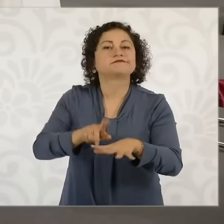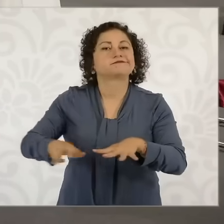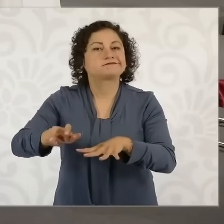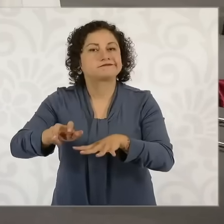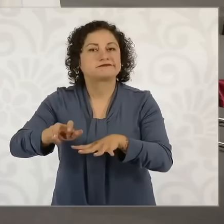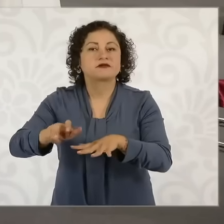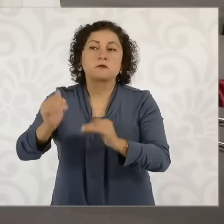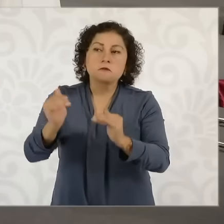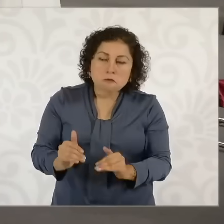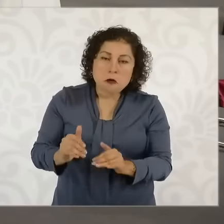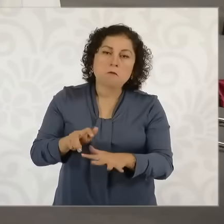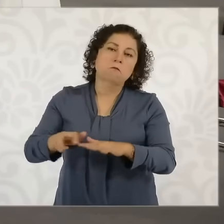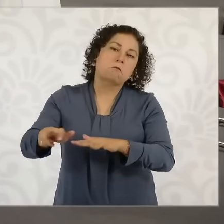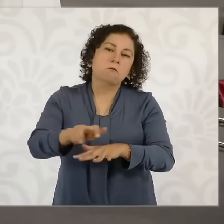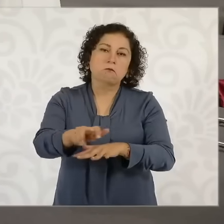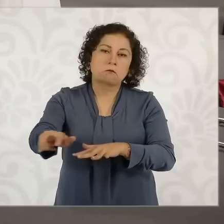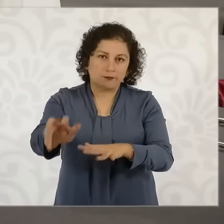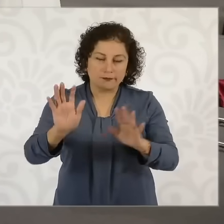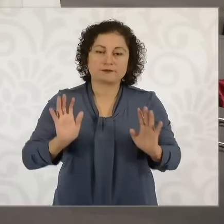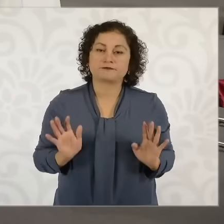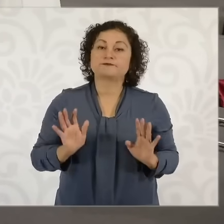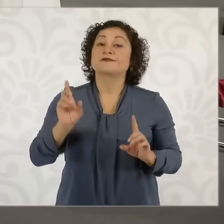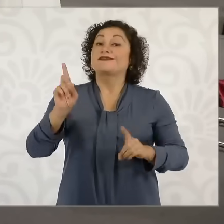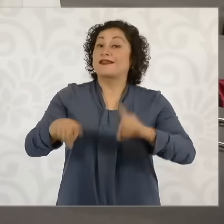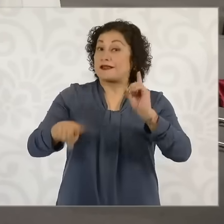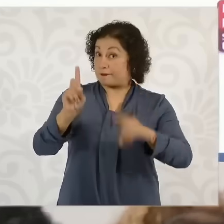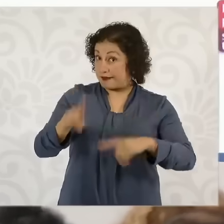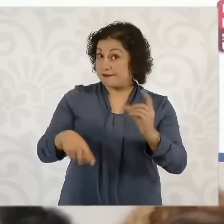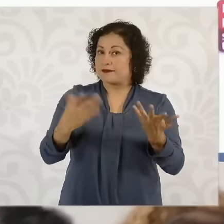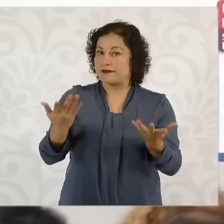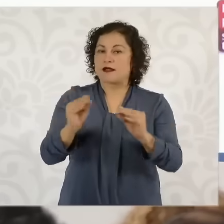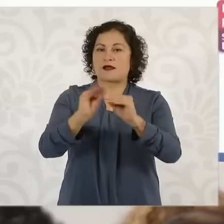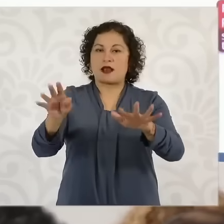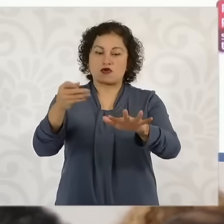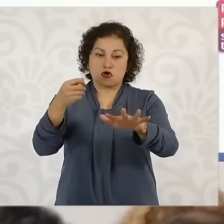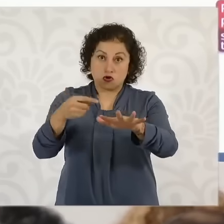que tienen mayor demanda. No quiere decir que las otras no tengan demanda, tienen demanda, pero en